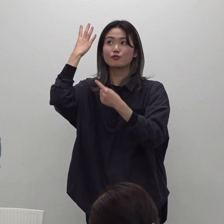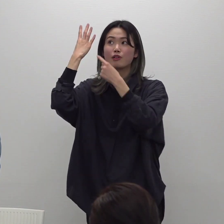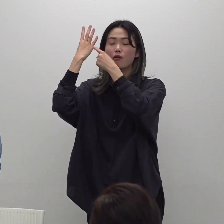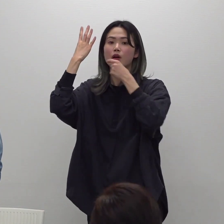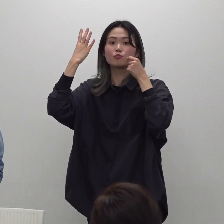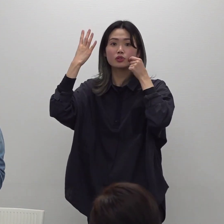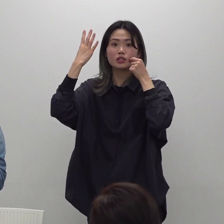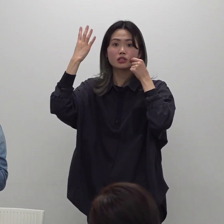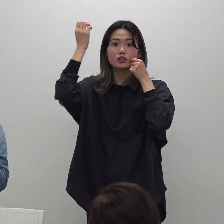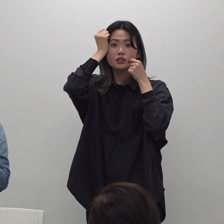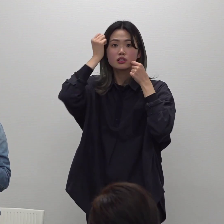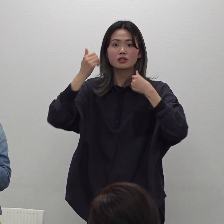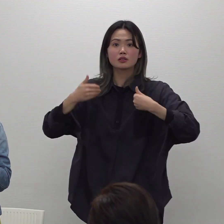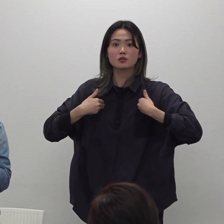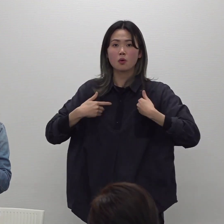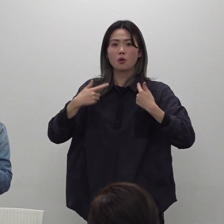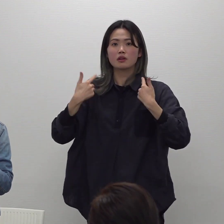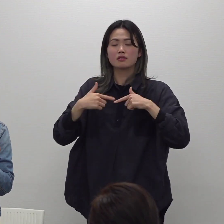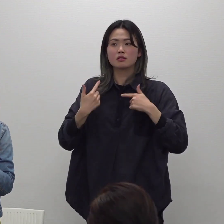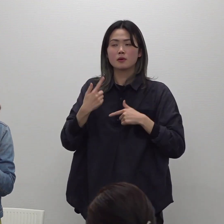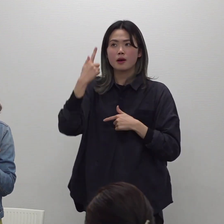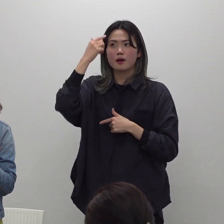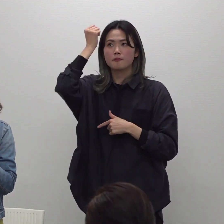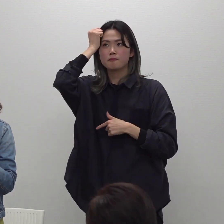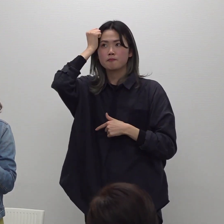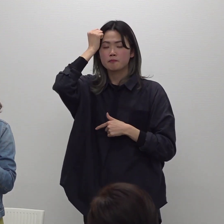いつもそのことを気にしてなければならない